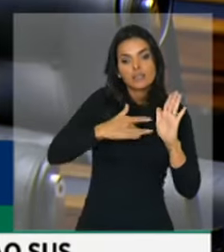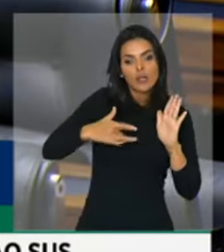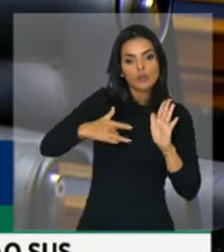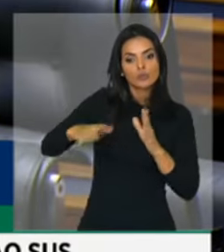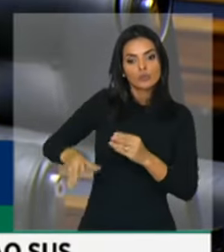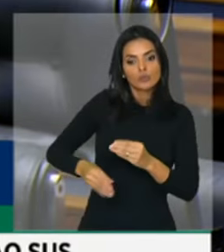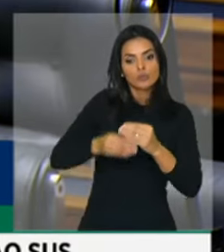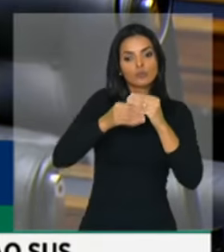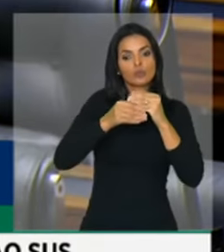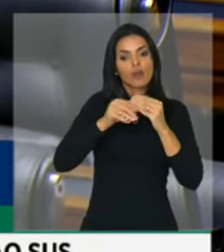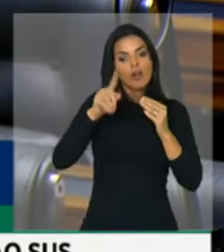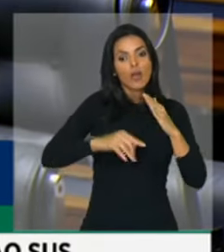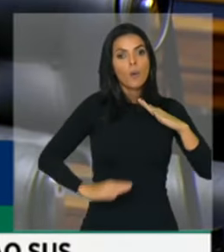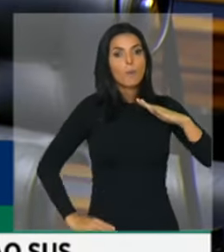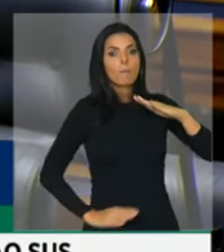PELO MÁXIMO PRATICADO PELOS PLANOS DE SAÚDE EM CADA